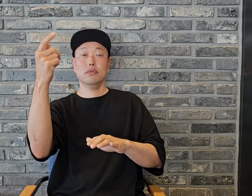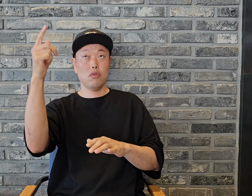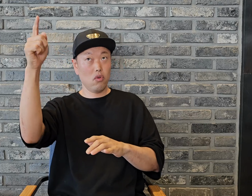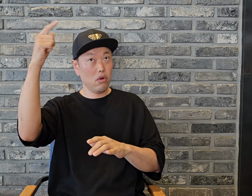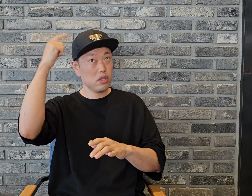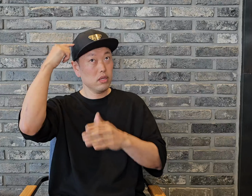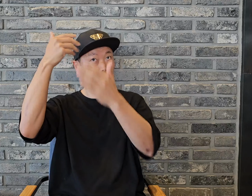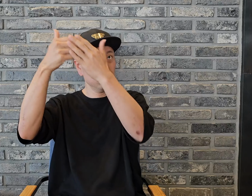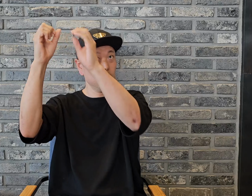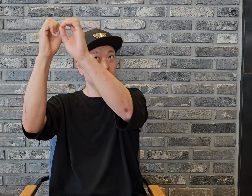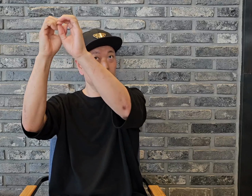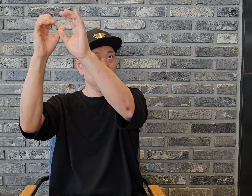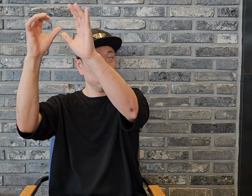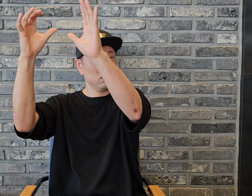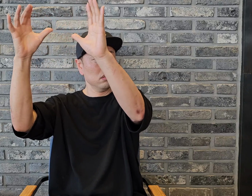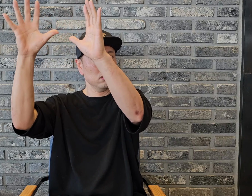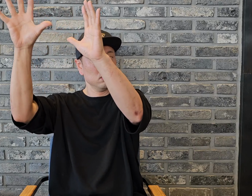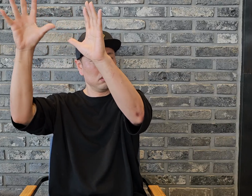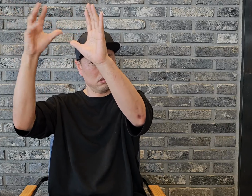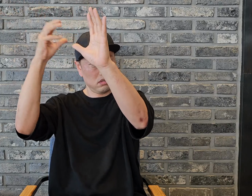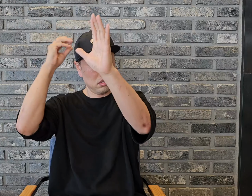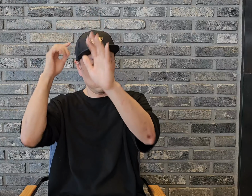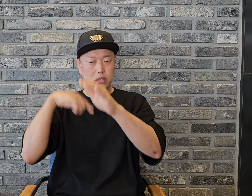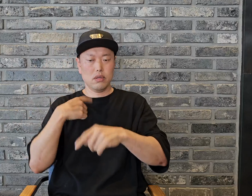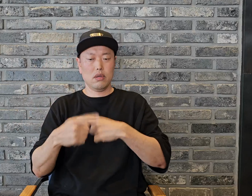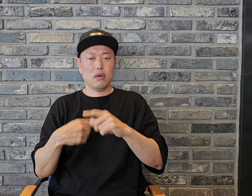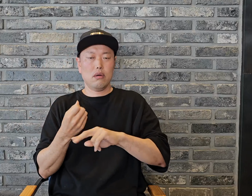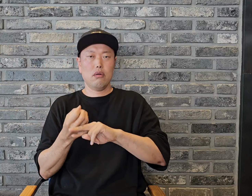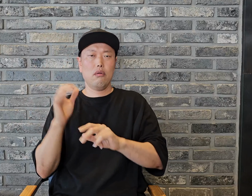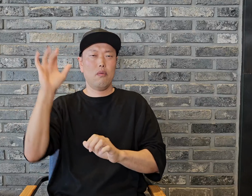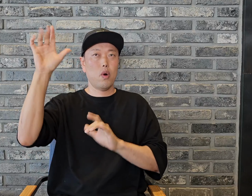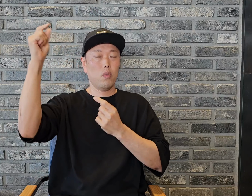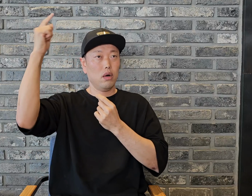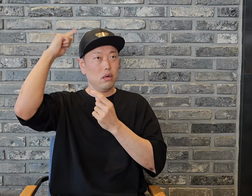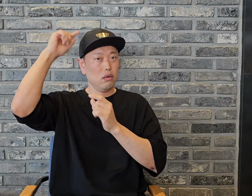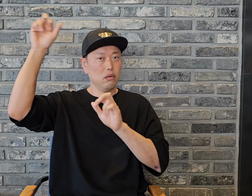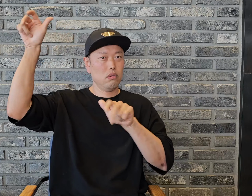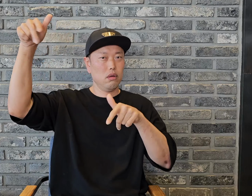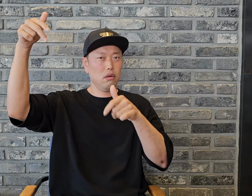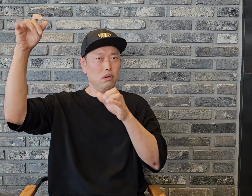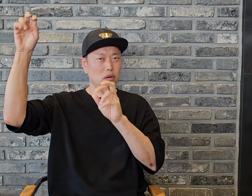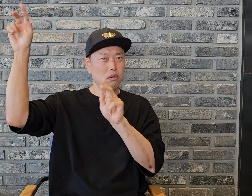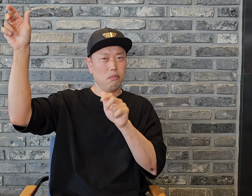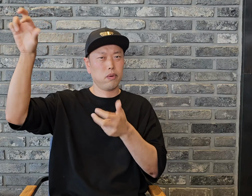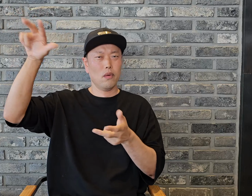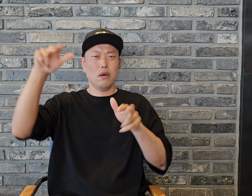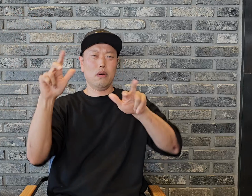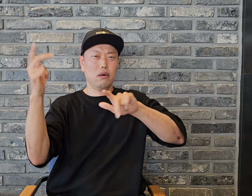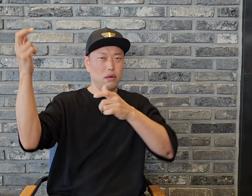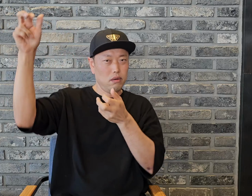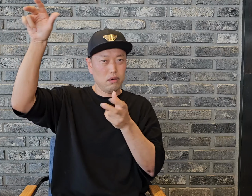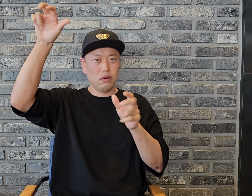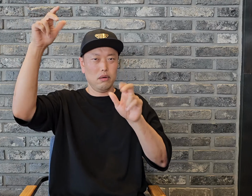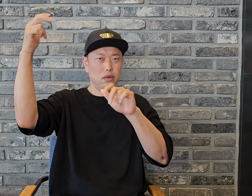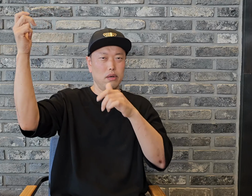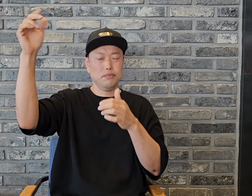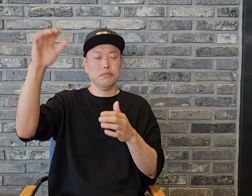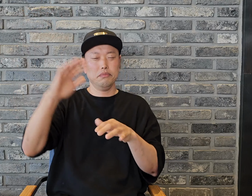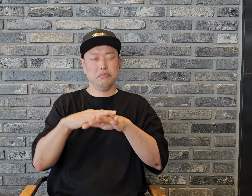그 이미지를 그대로 전달하려고 고민해 보세요 똑같이 100% 완벽 재현